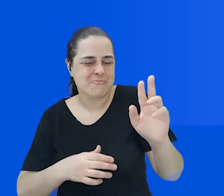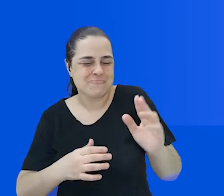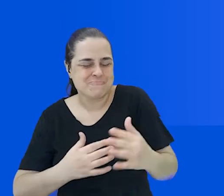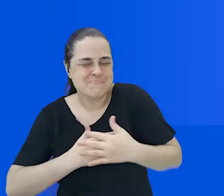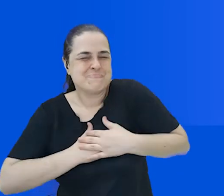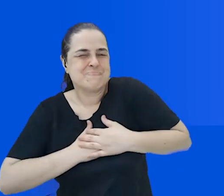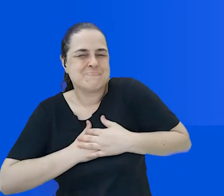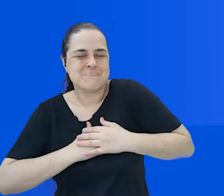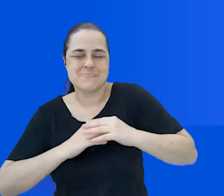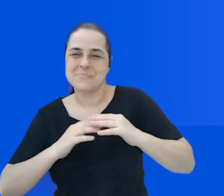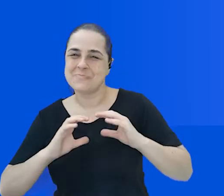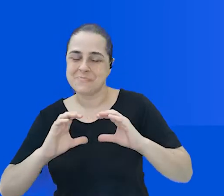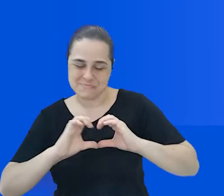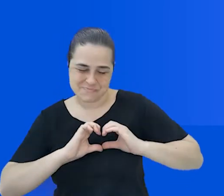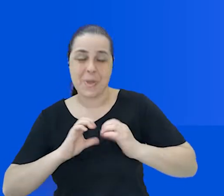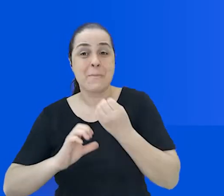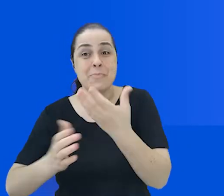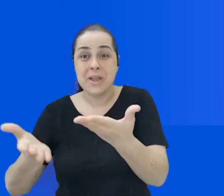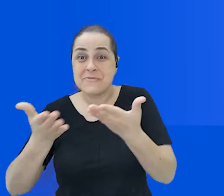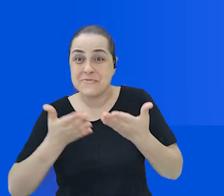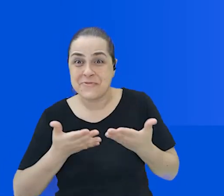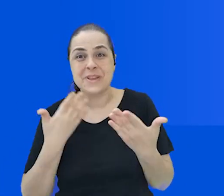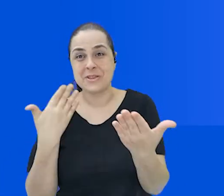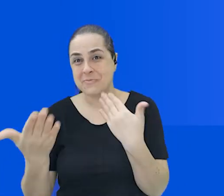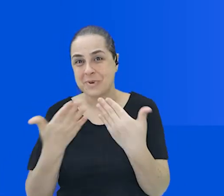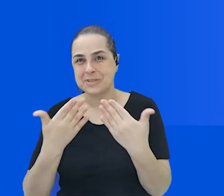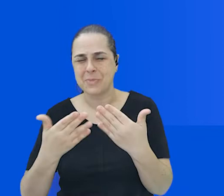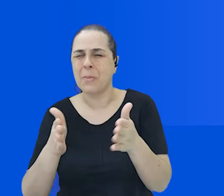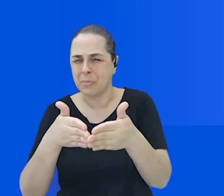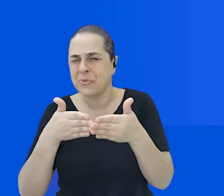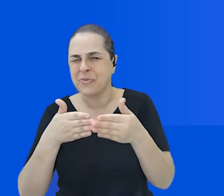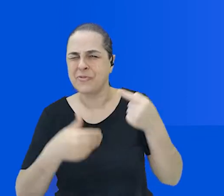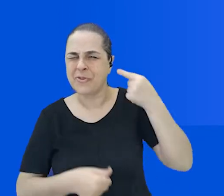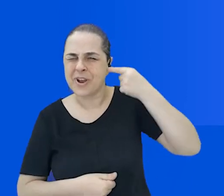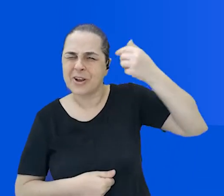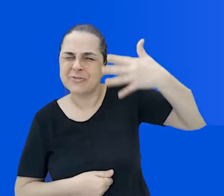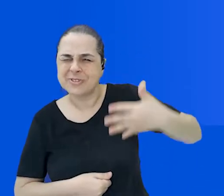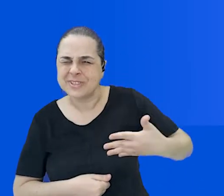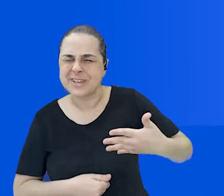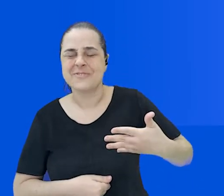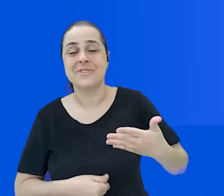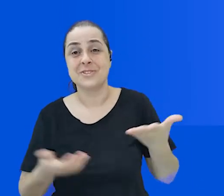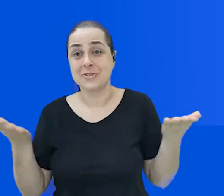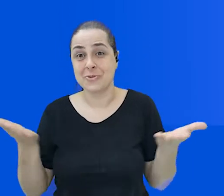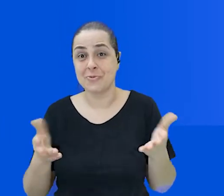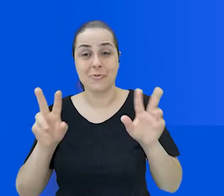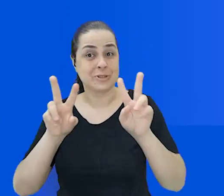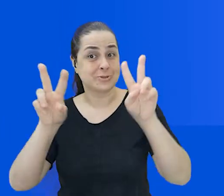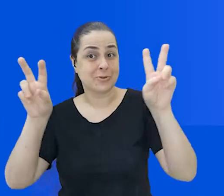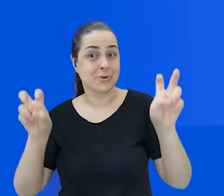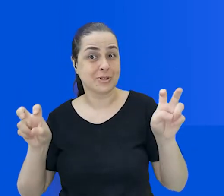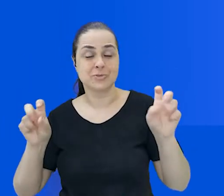Gabi, bem-vinda pra esse bate papo. Queria que você se auto descrevesse e a gente vai falar hoje especificamente